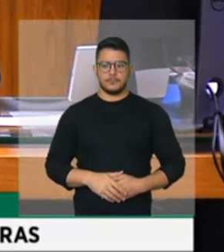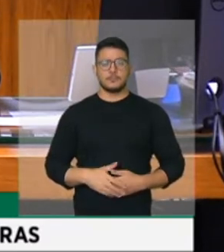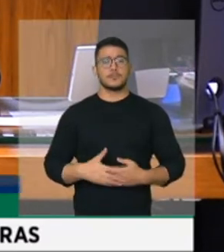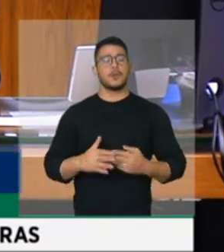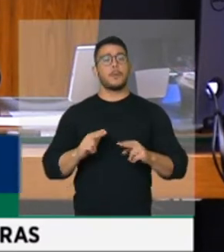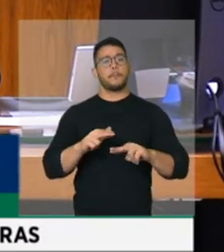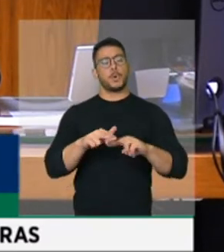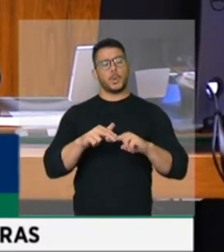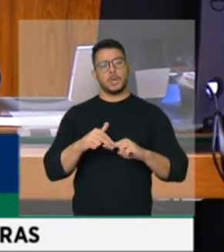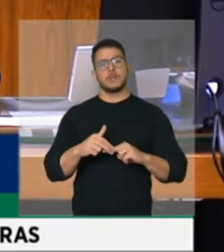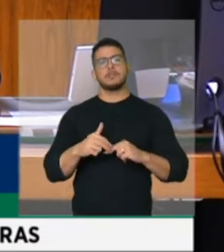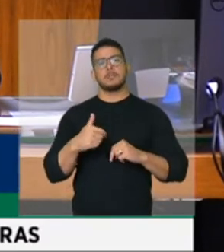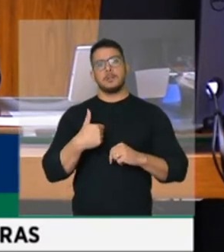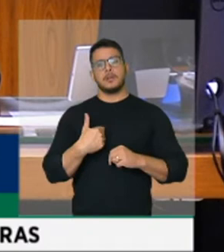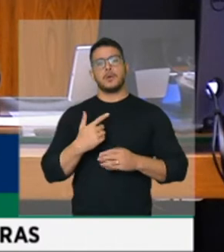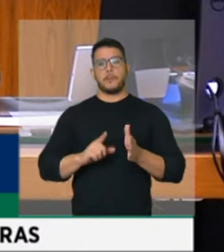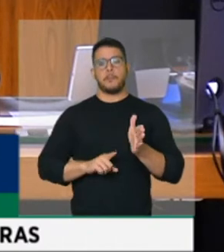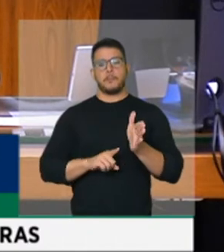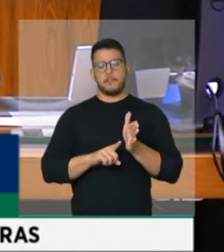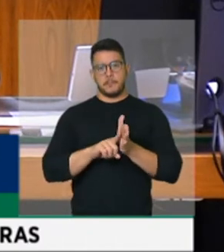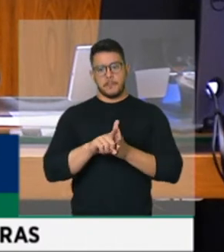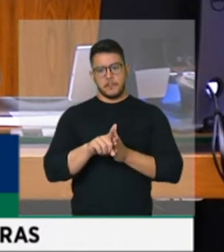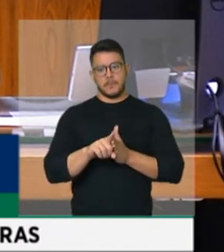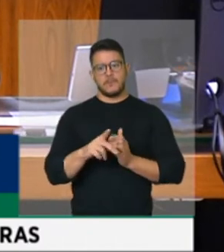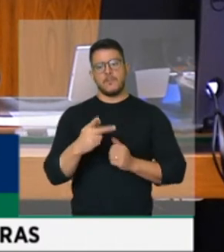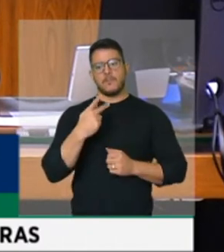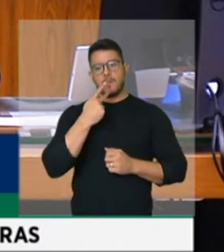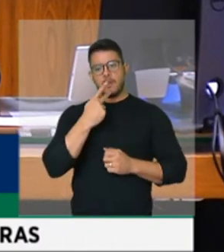VOSSA EXCELÊNCIA... -- [PRESIDENTE]: POR ISSO PERGUNTEI AO GLAUBER BRAGA... QUANDO ELE FALOU, FALOU EM